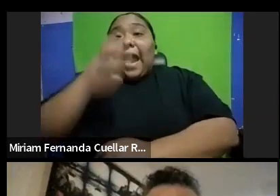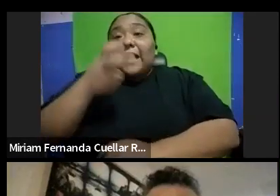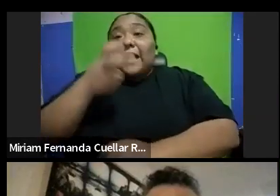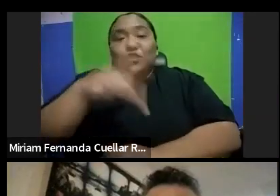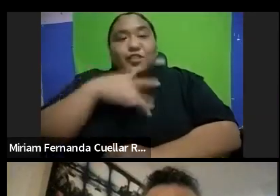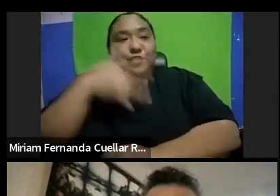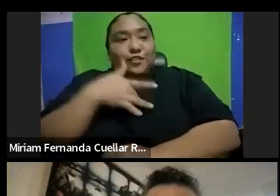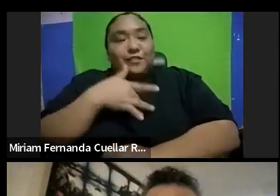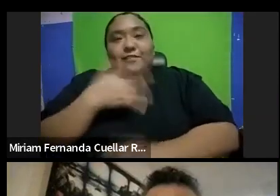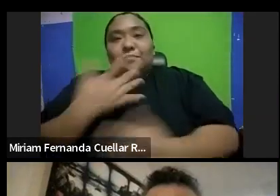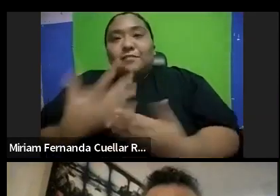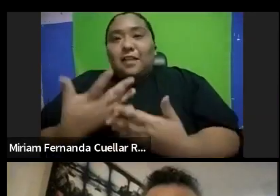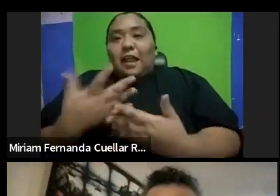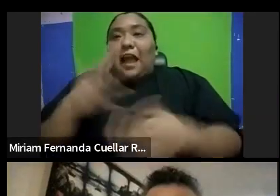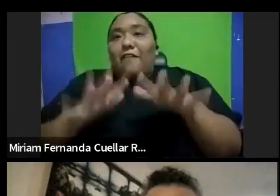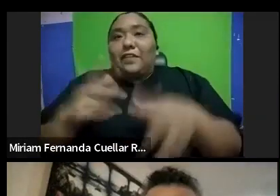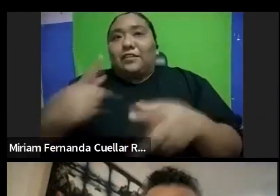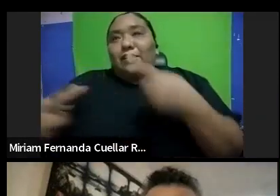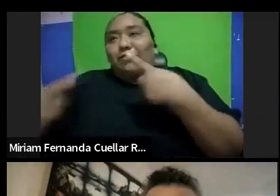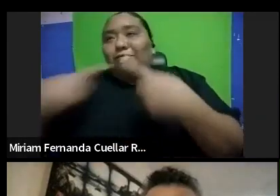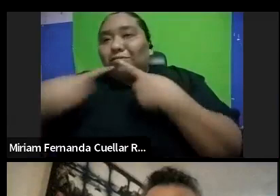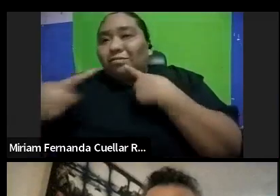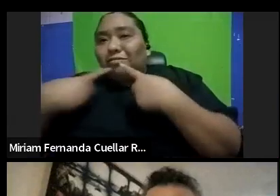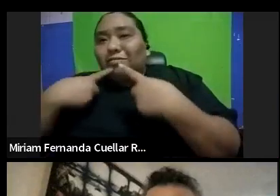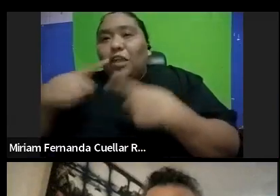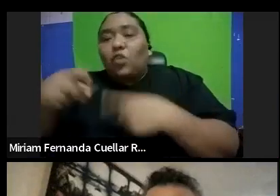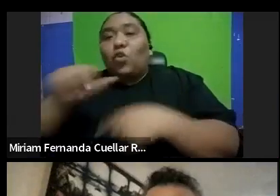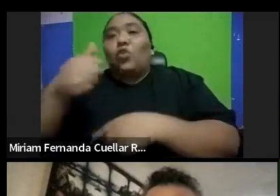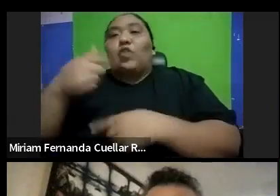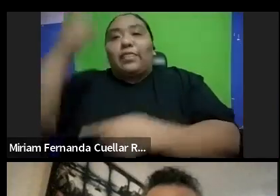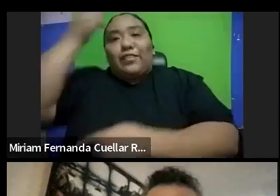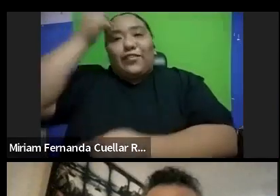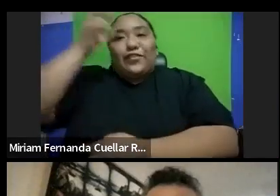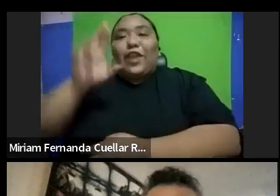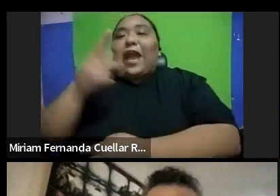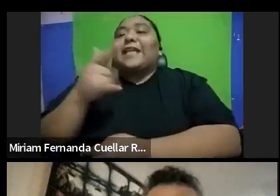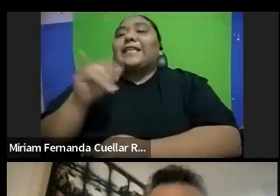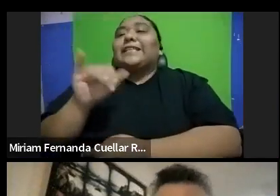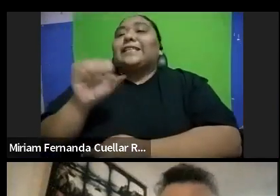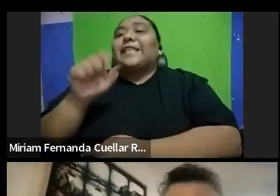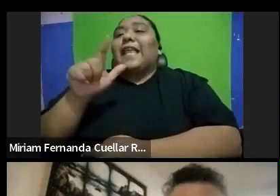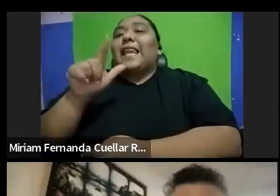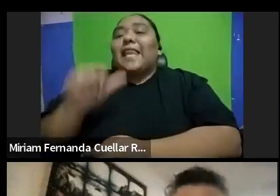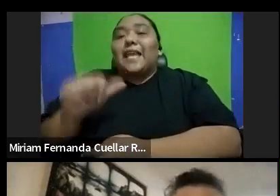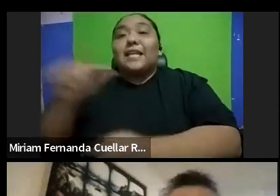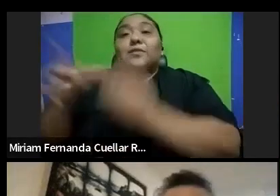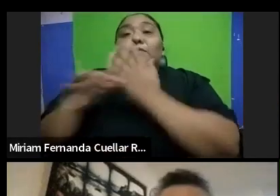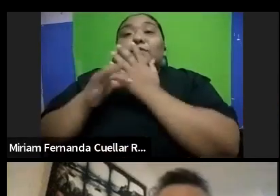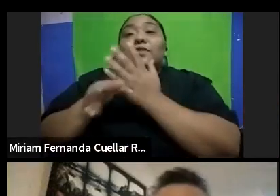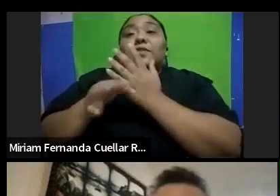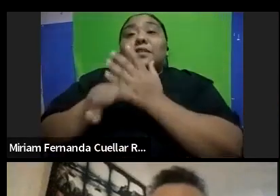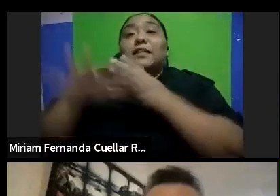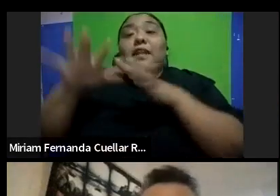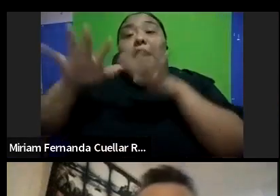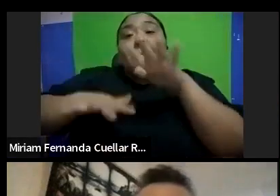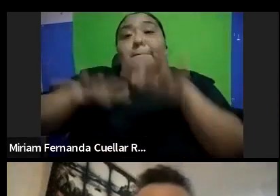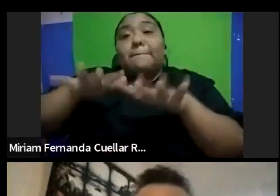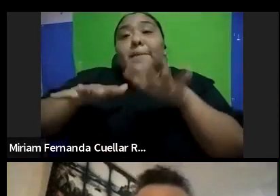la audiencia, de las personas, no ella hemos discutido mucho onas, ella hemos discutido mucho por ejemplo, con la Doctora Gisela, que hace Gisela, que hace gato, nos comentaba